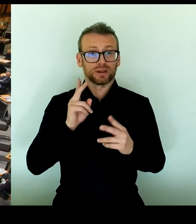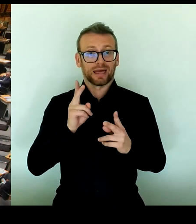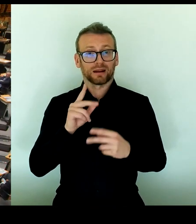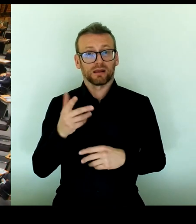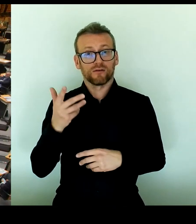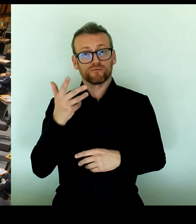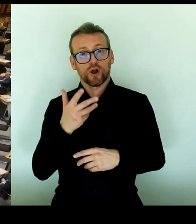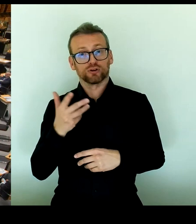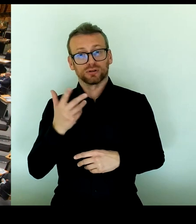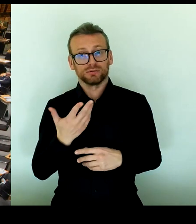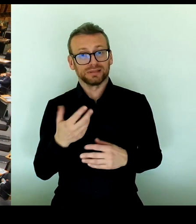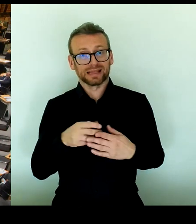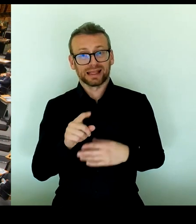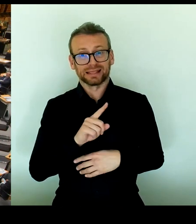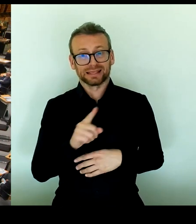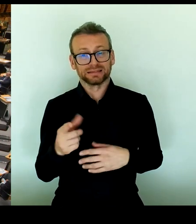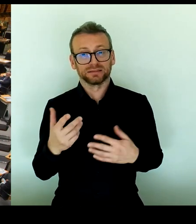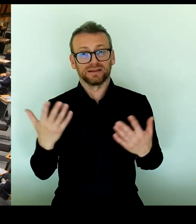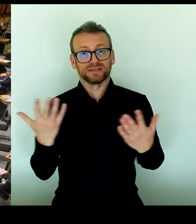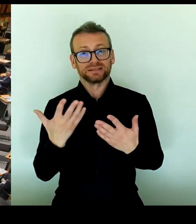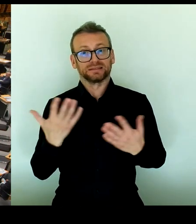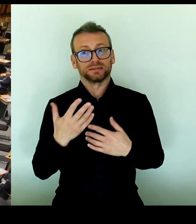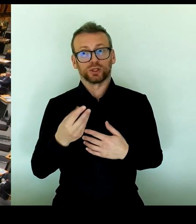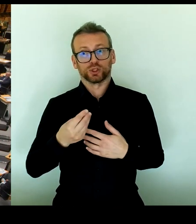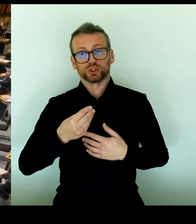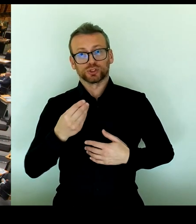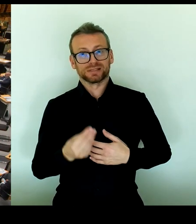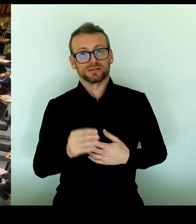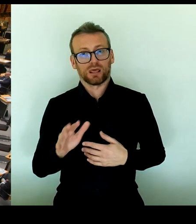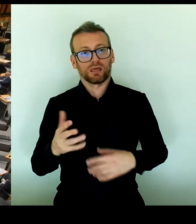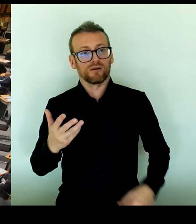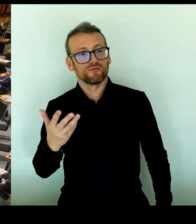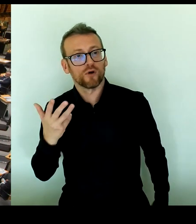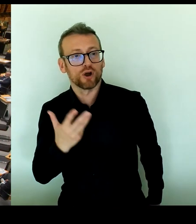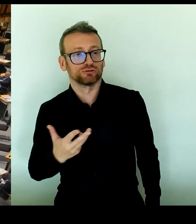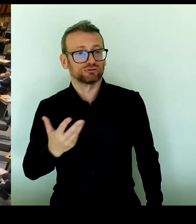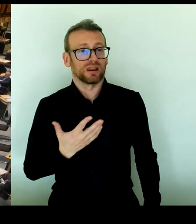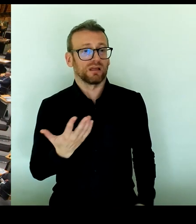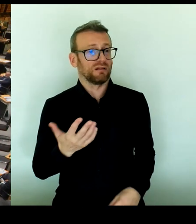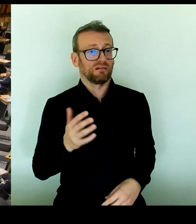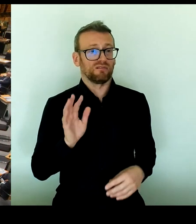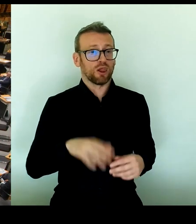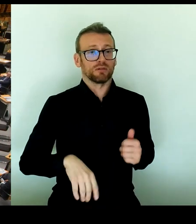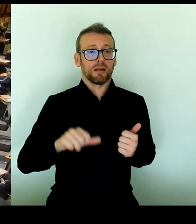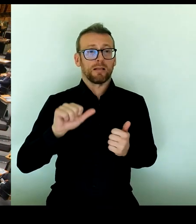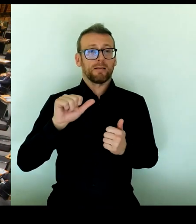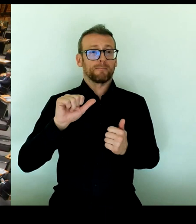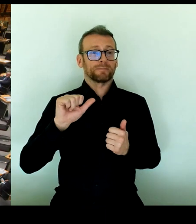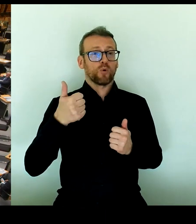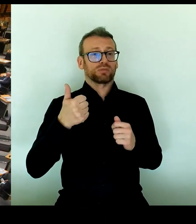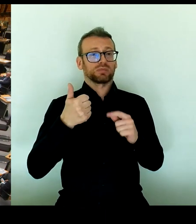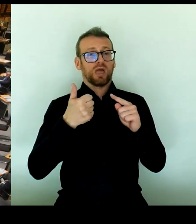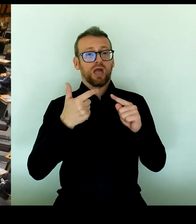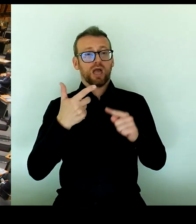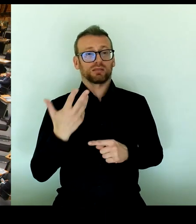(Rednerwechsel) Sehr geehrte Frau Präsidentin, liebe Kolleginnen, liebe Gäste! Es ist natürlich noch viel zu früh nach einem guten Jahr Bilanz zu ziehen,